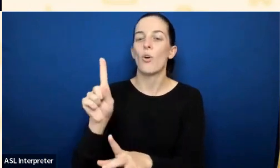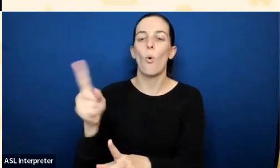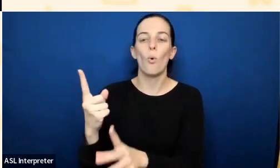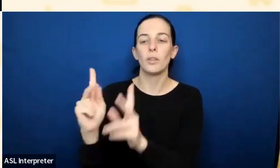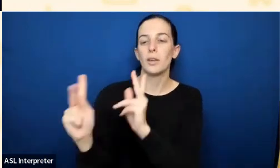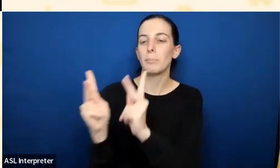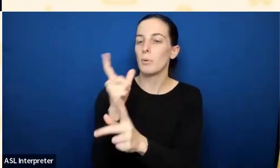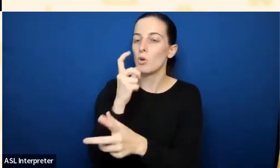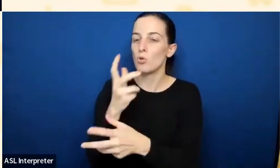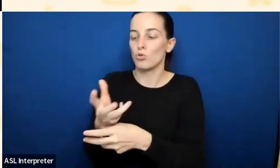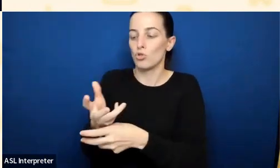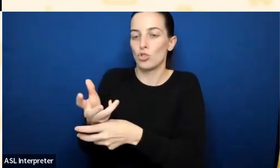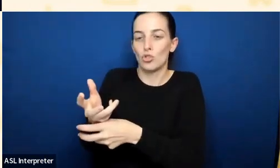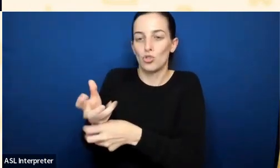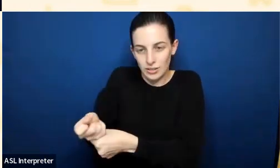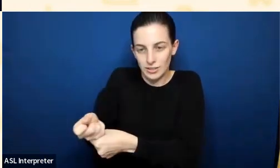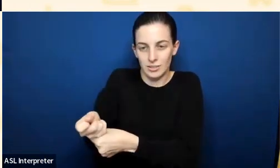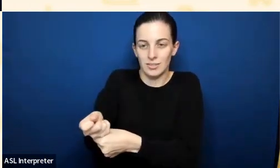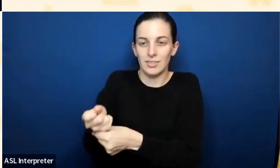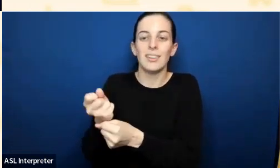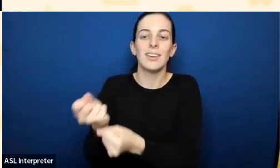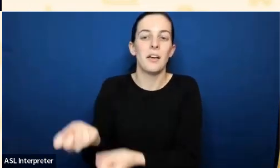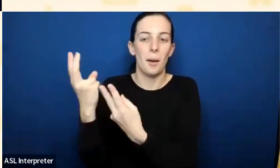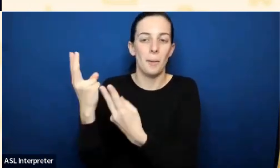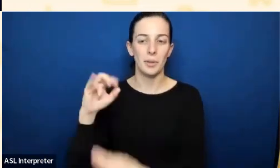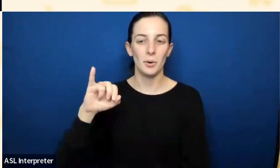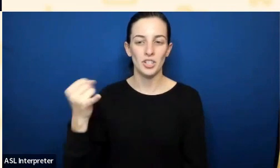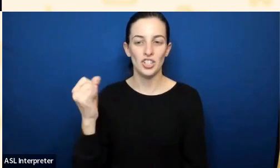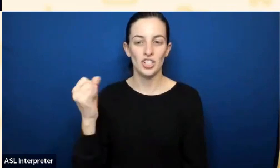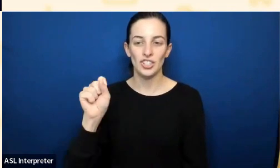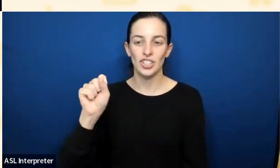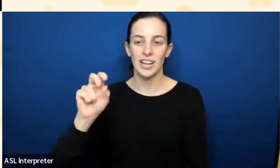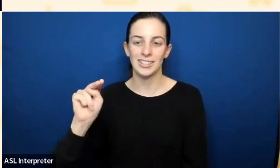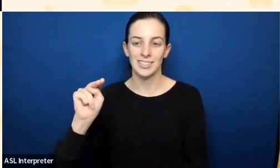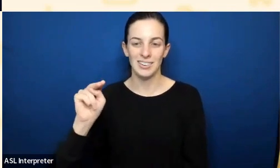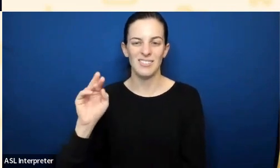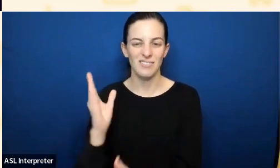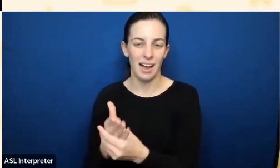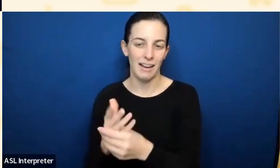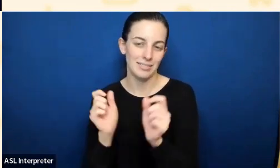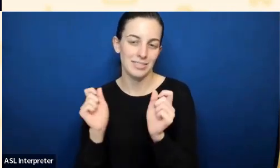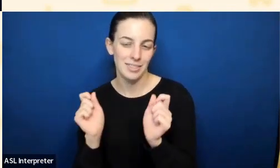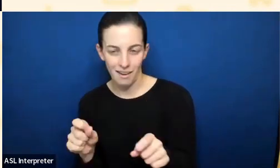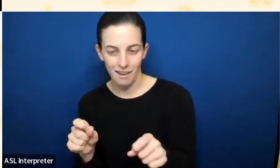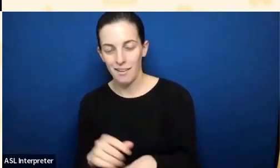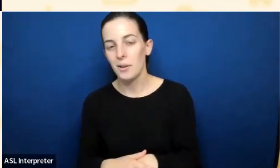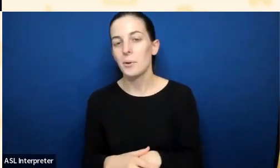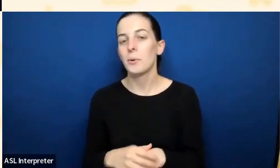la función de carga JSON. Pero lo ideal sería habilitar una carga JSON o algún otro método,